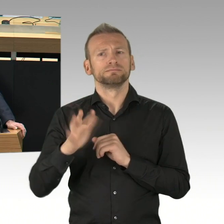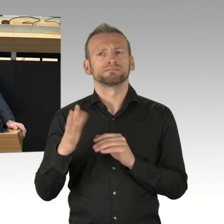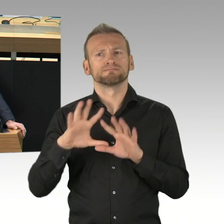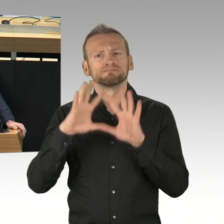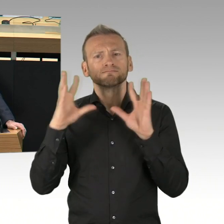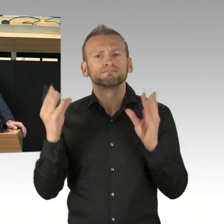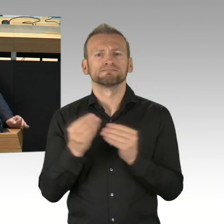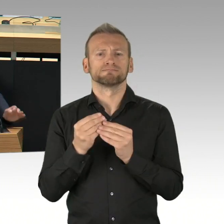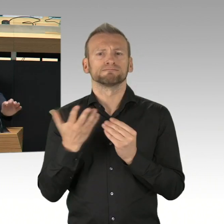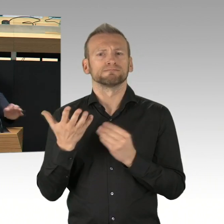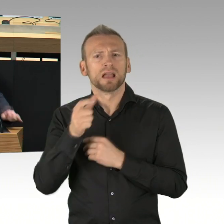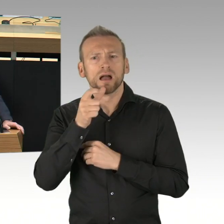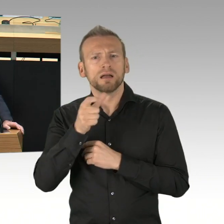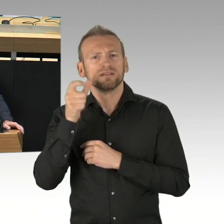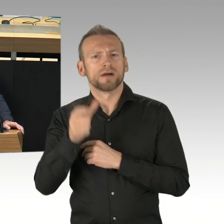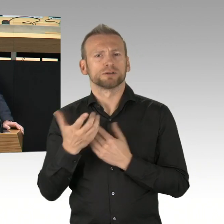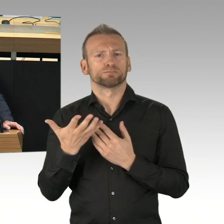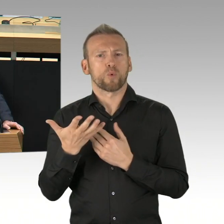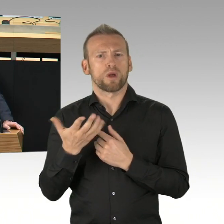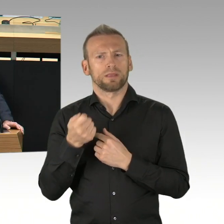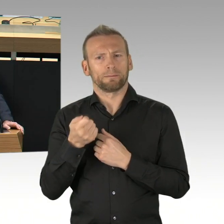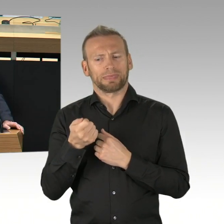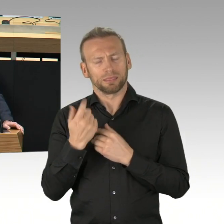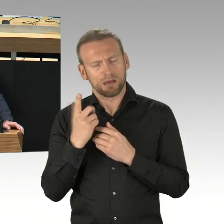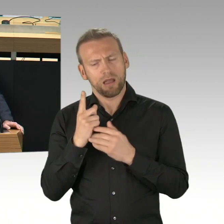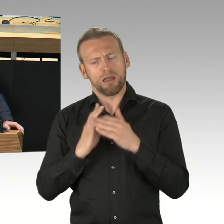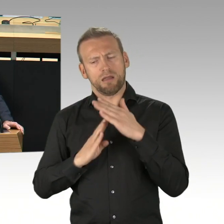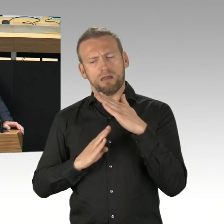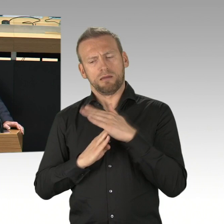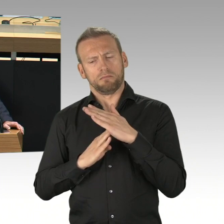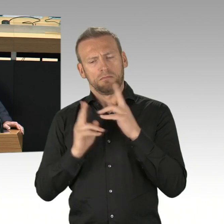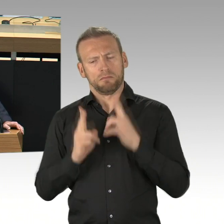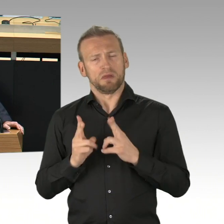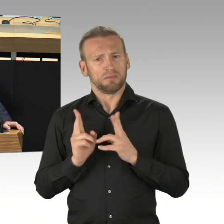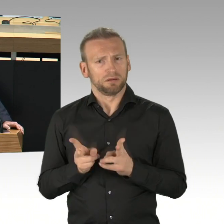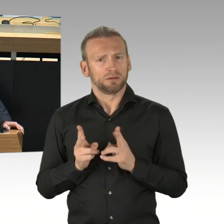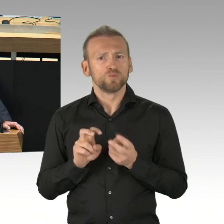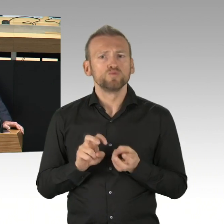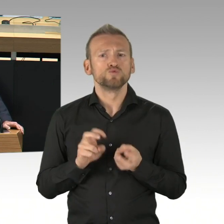dass Sie die Niederlage der Mieter vor Gericht sehenden Auges in Kauf genommen haben